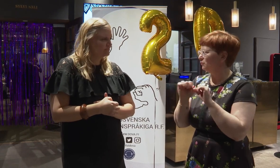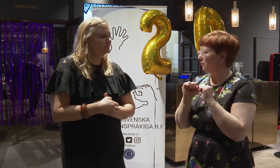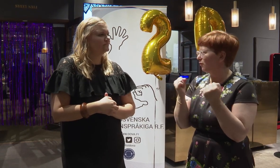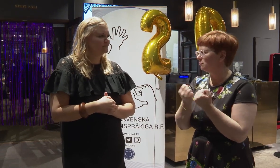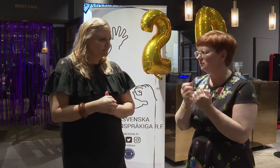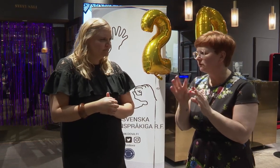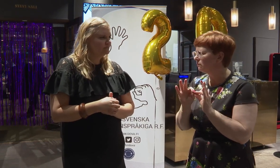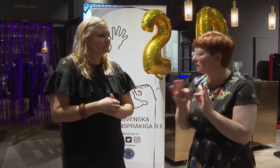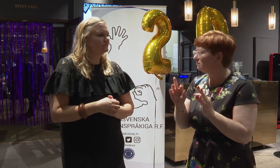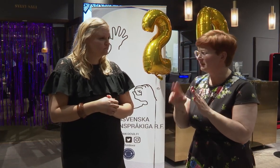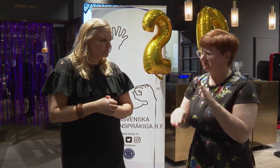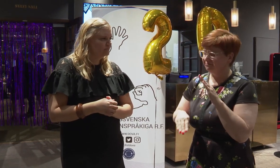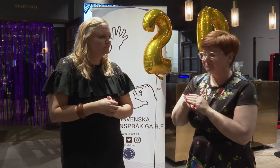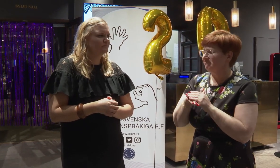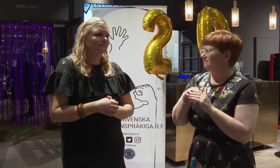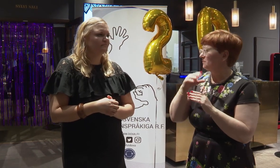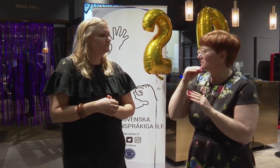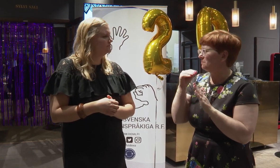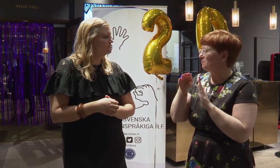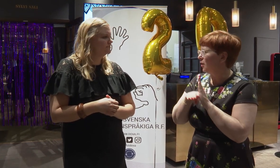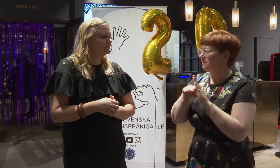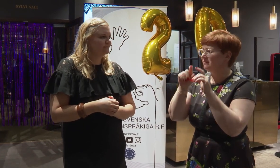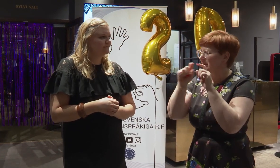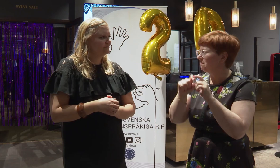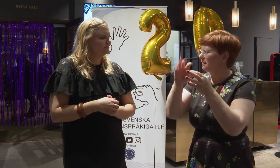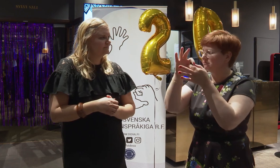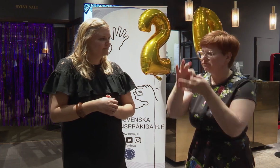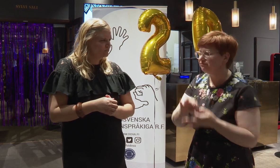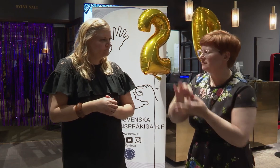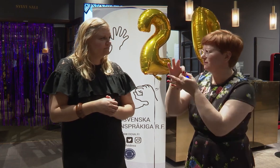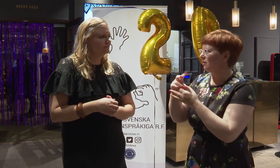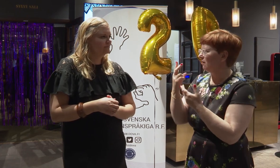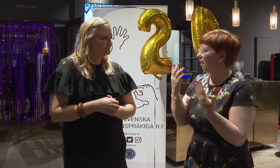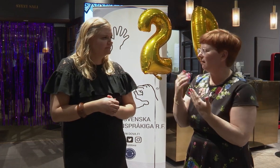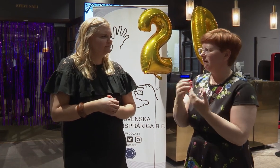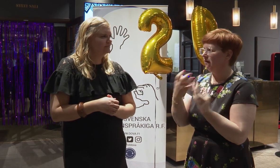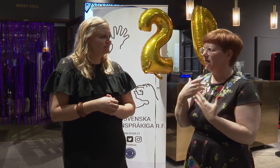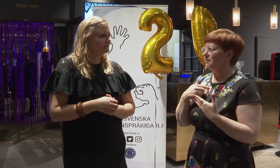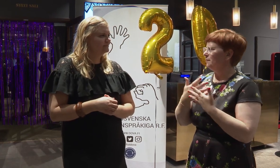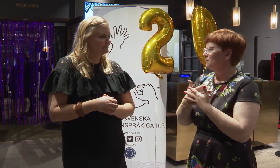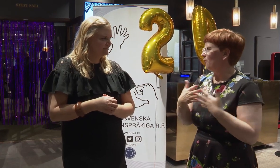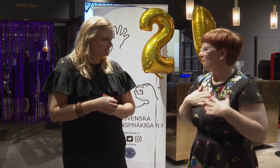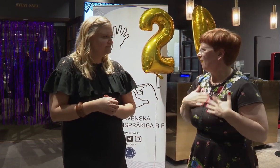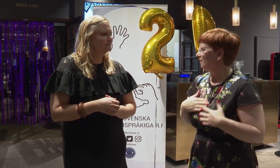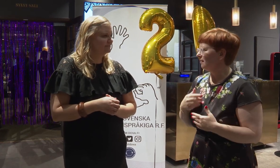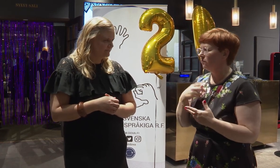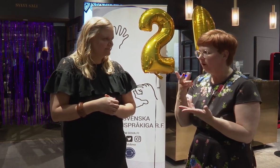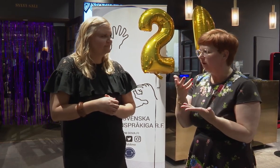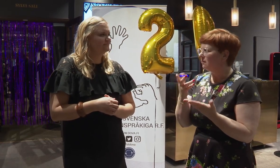järjestettyyn seminaariin, joka on täynnä suomenruotsalaista ohjelmaa, - ja se on toiminut itselleni melkoisena kielikylpynä.